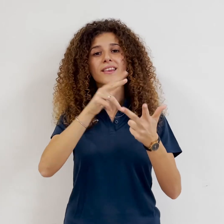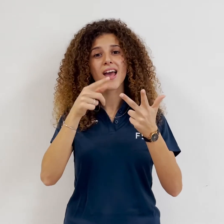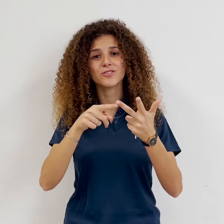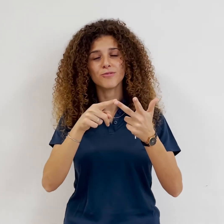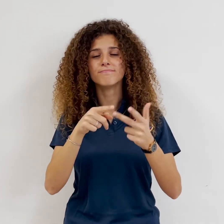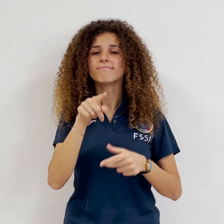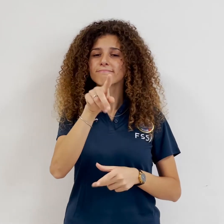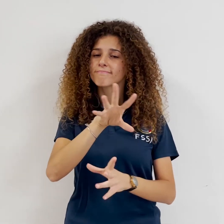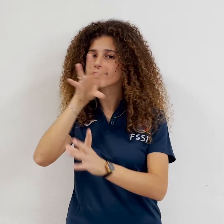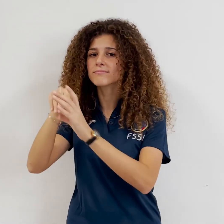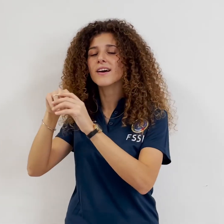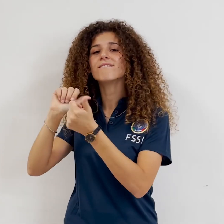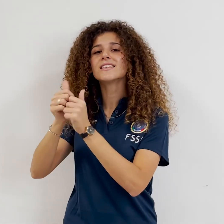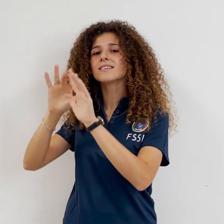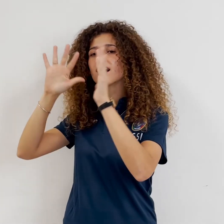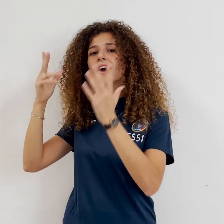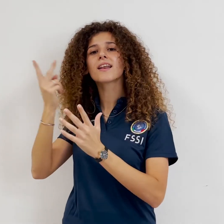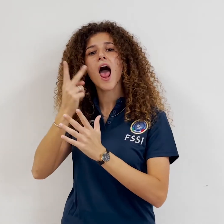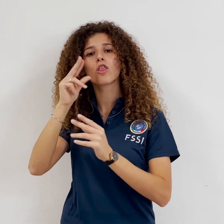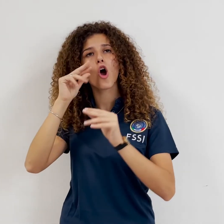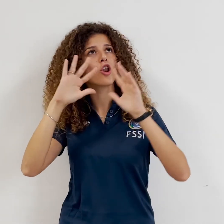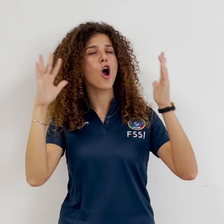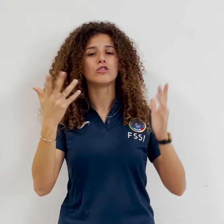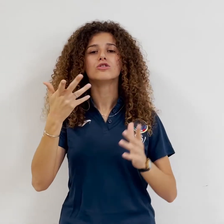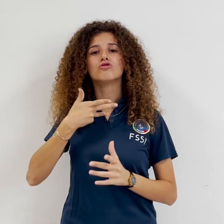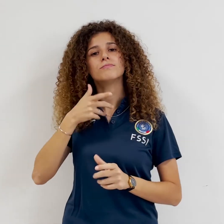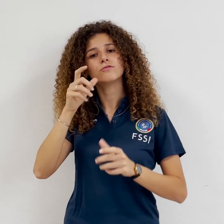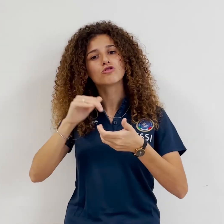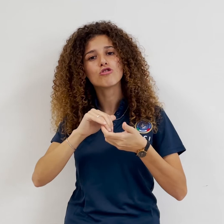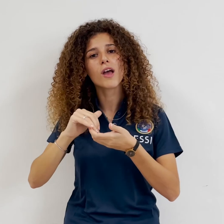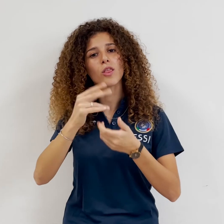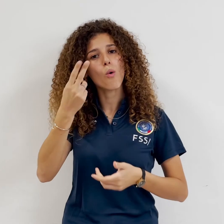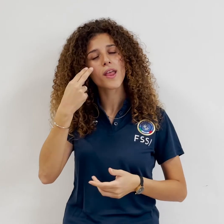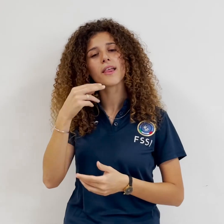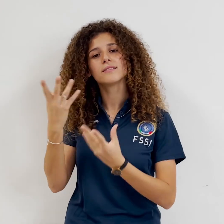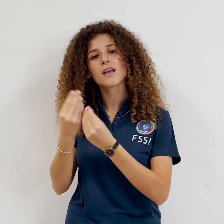3. Far conoscere la realtà della Federazione Sport Sordi italia, con un reale coinvolgimento dei tecnici